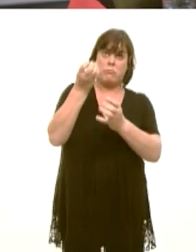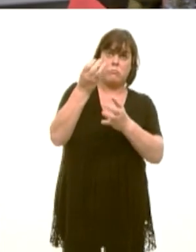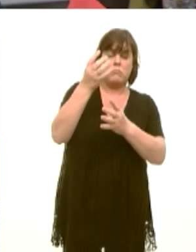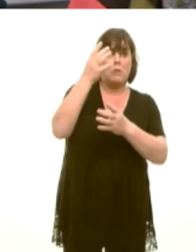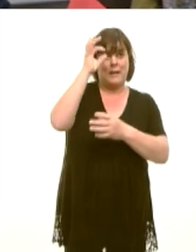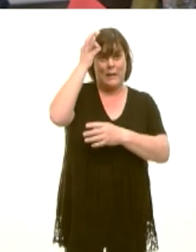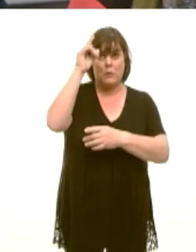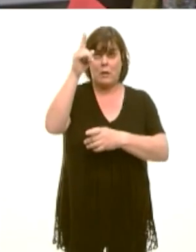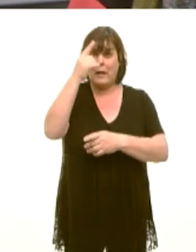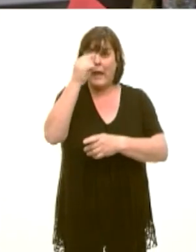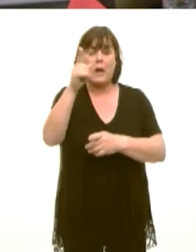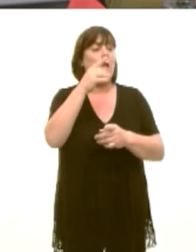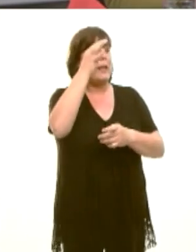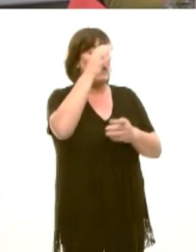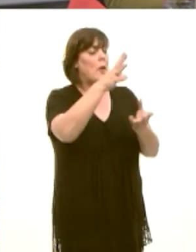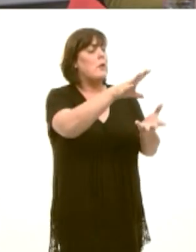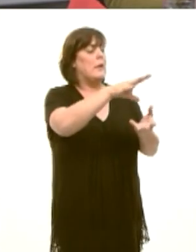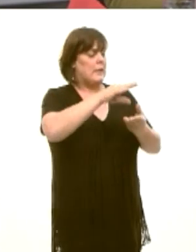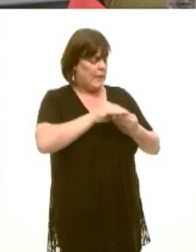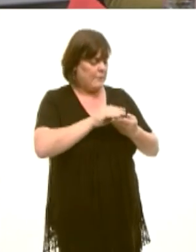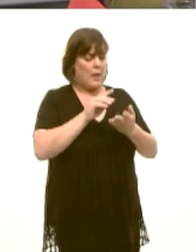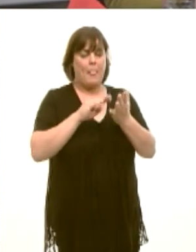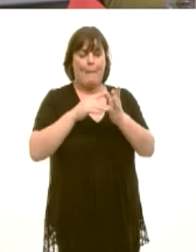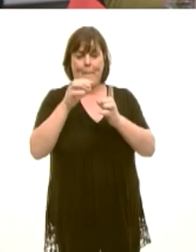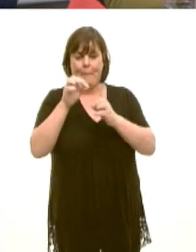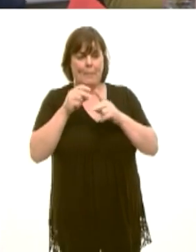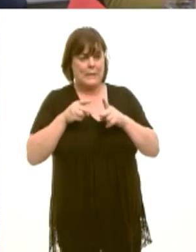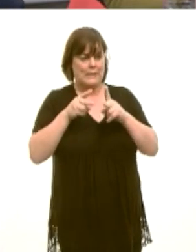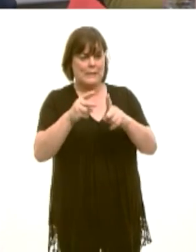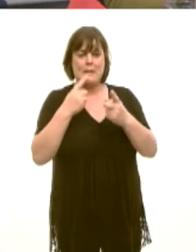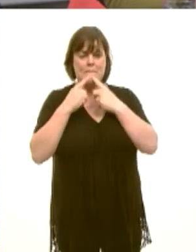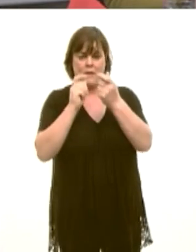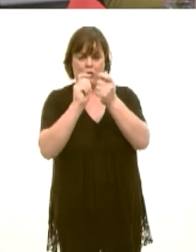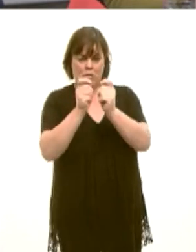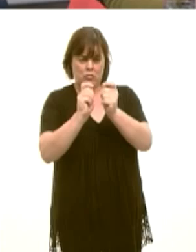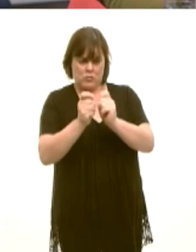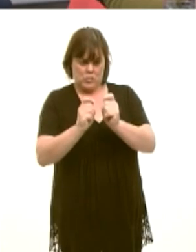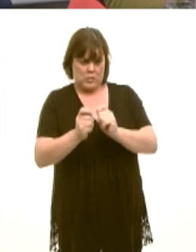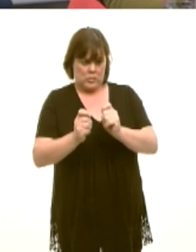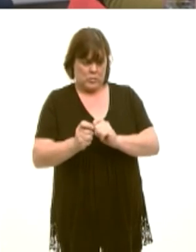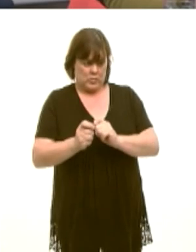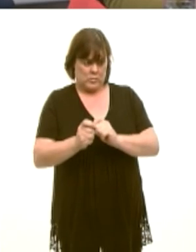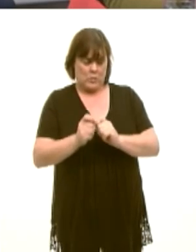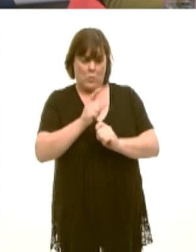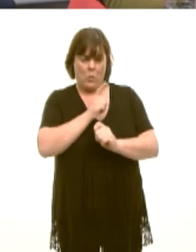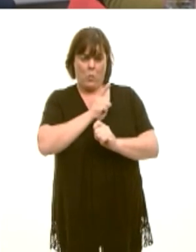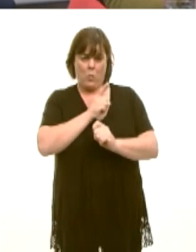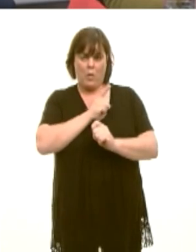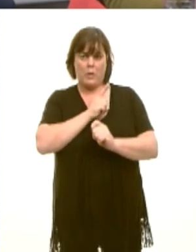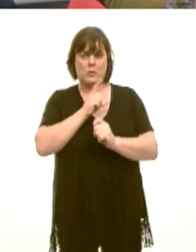lleol yn gorfod newid y data ar y system mapio er mwyn sicrhau bod honnoín dangos beth yw